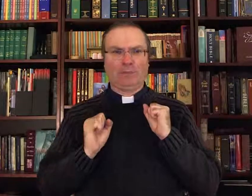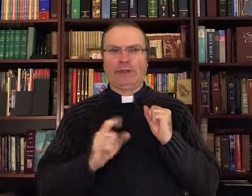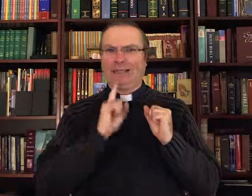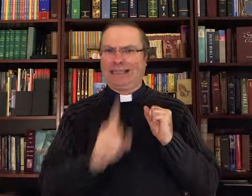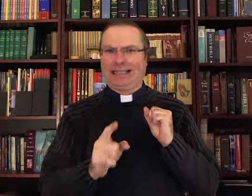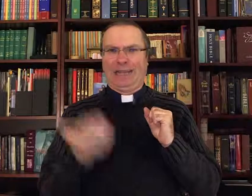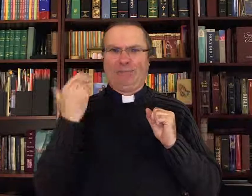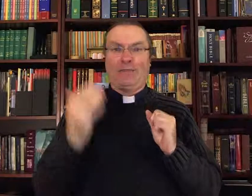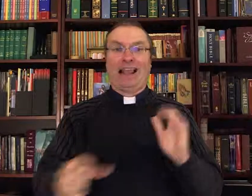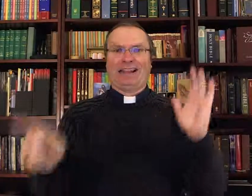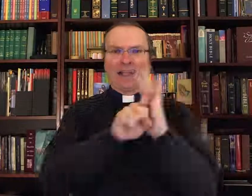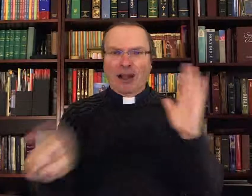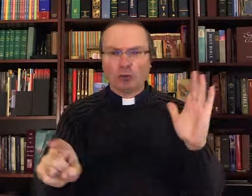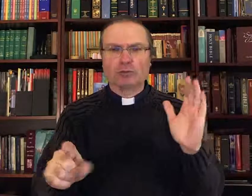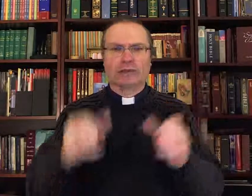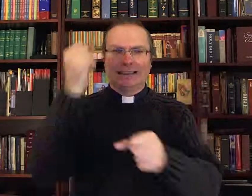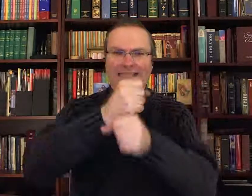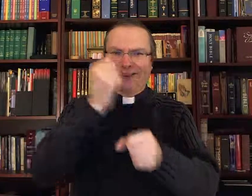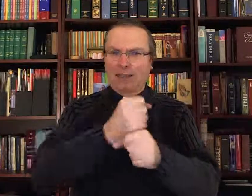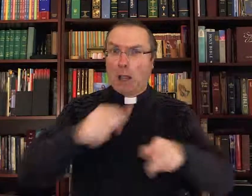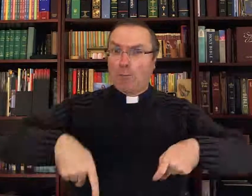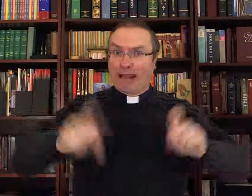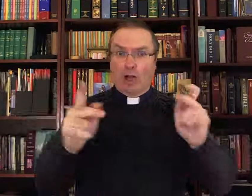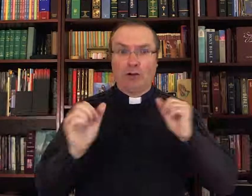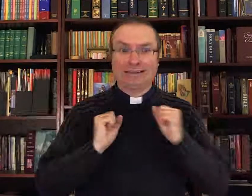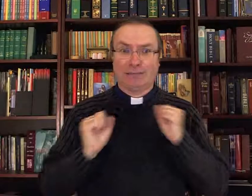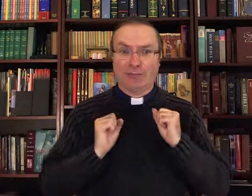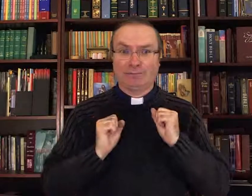Il était défendu de travailler pendant le sabbat,